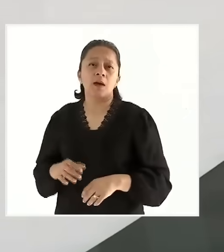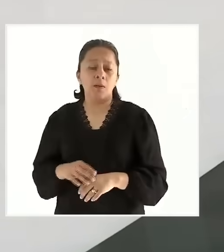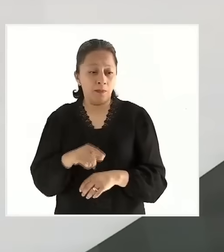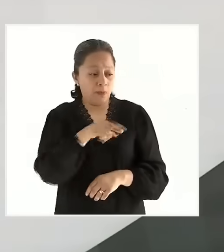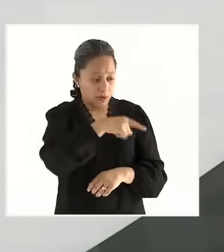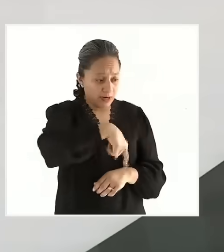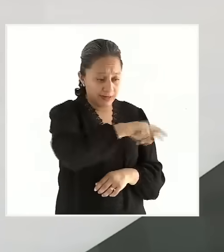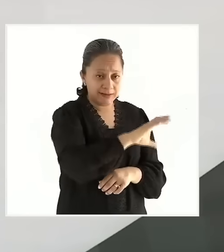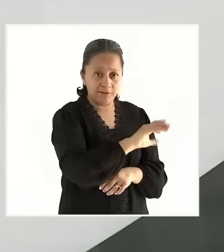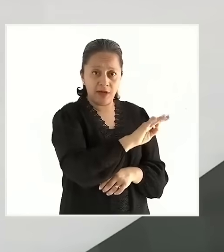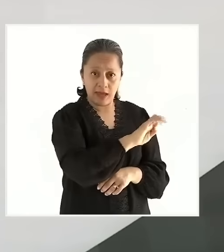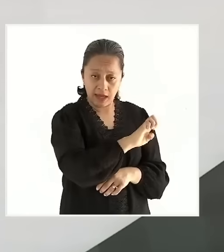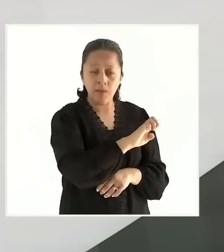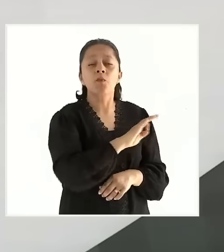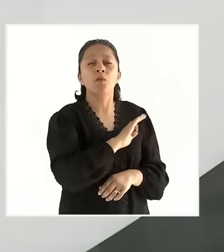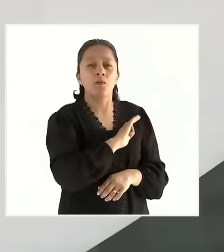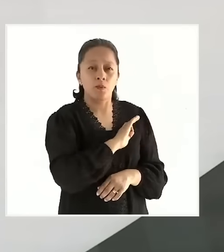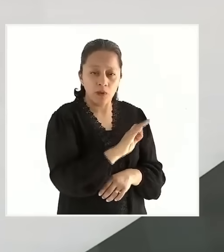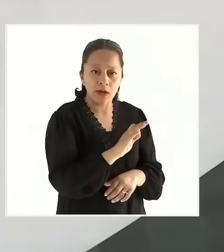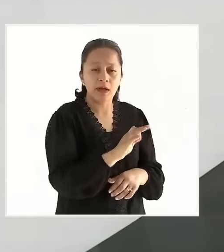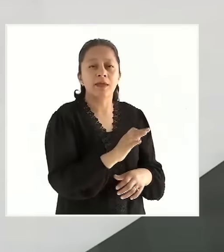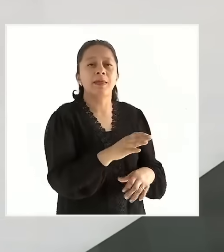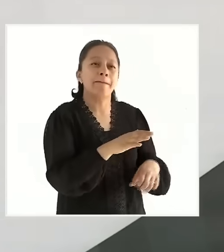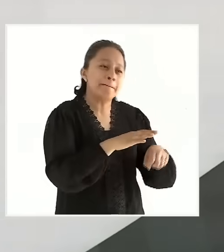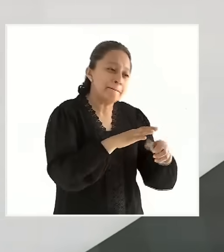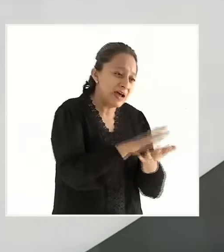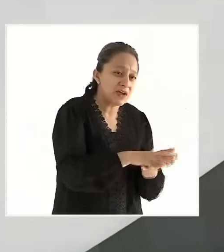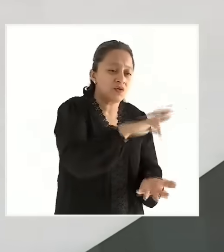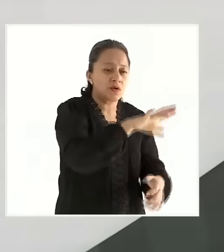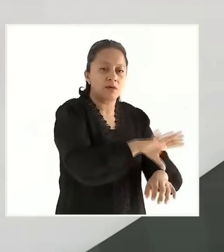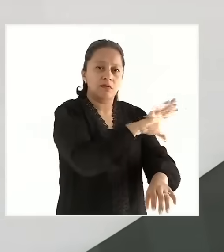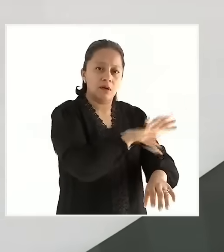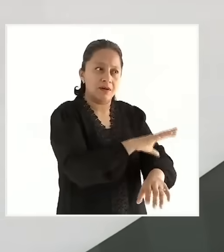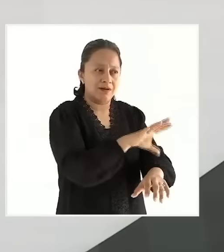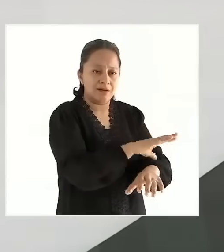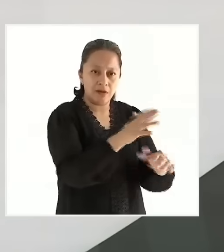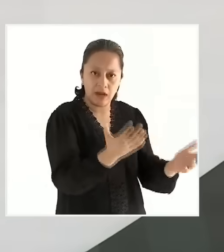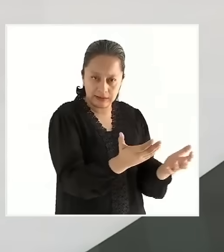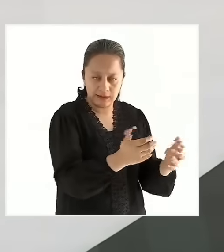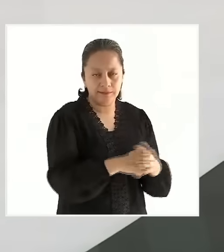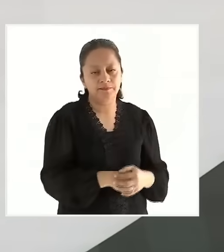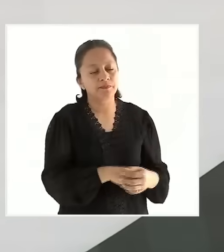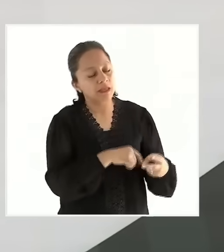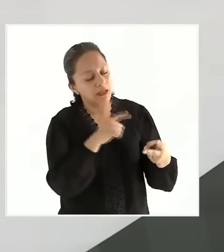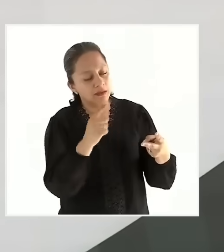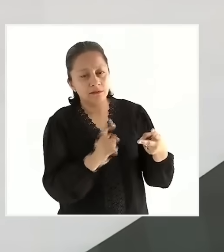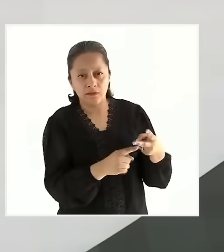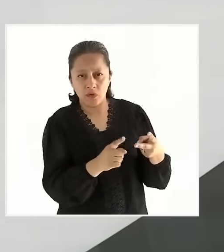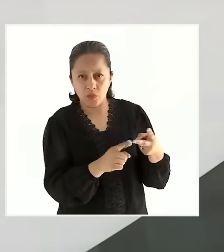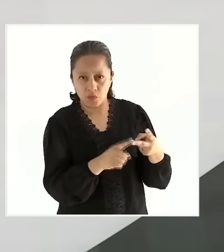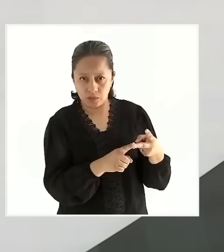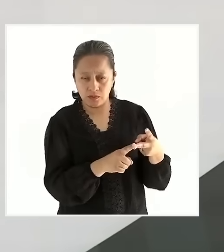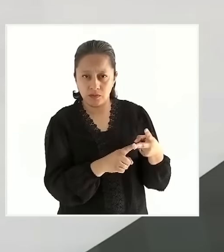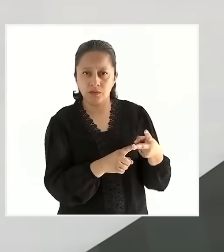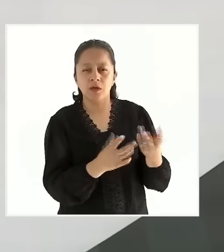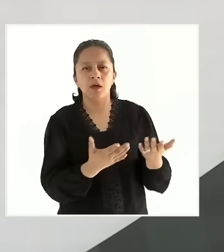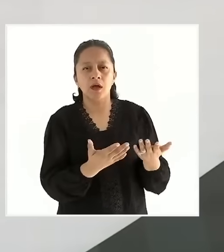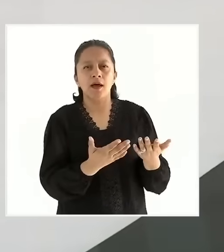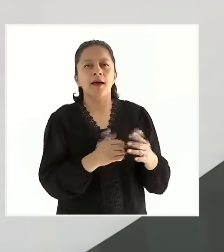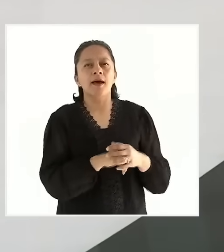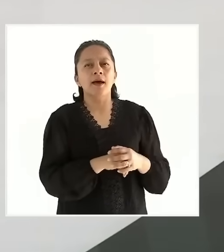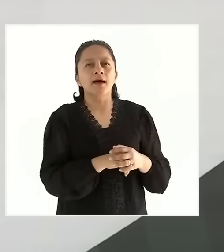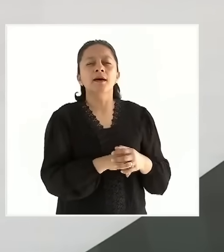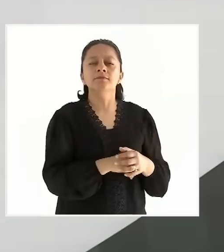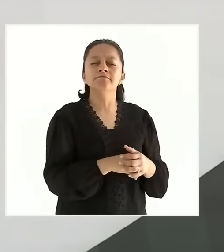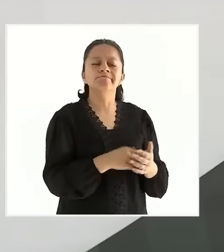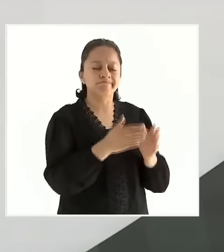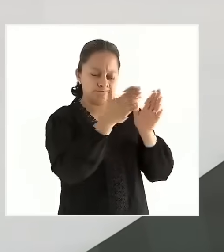eléctrica del país. Y lo segundo, decidimos reintegrar verticalmente a la CFE para que no haya